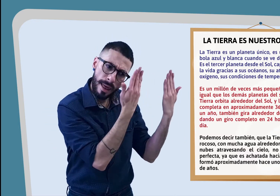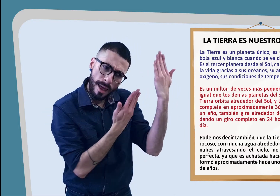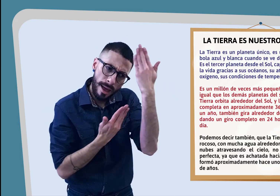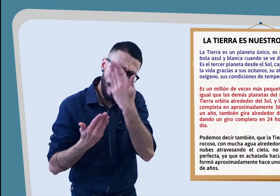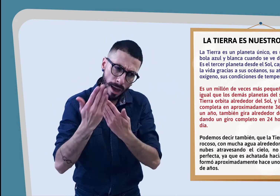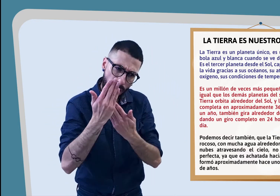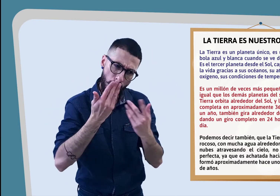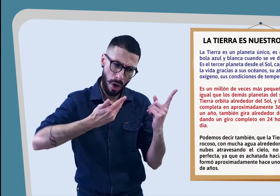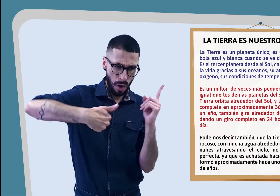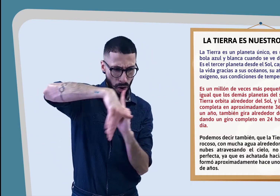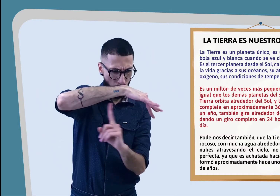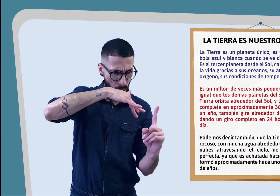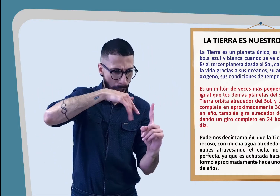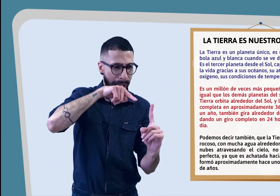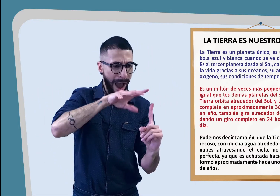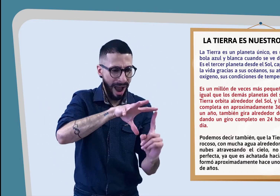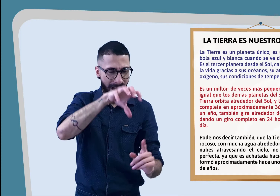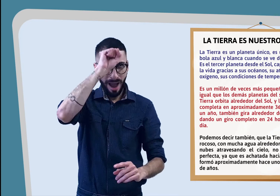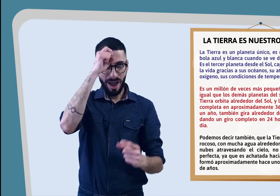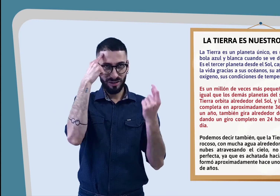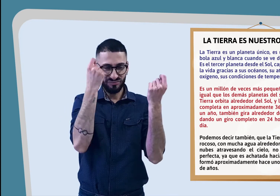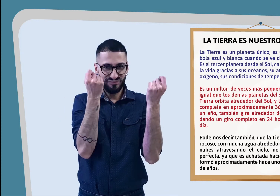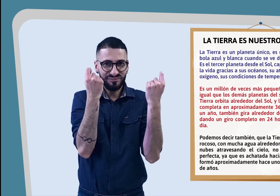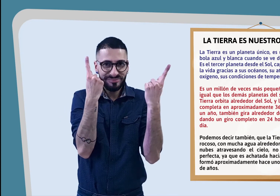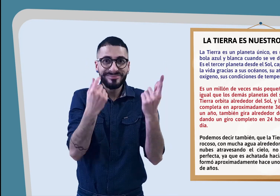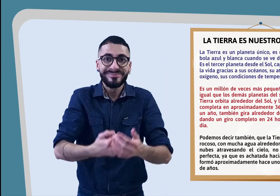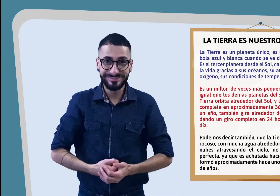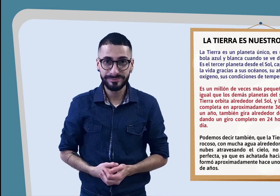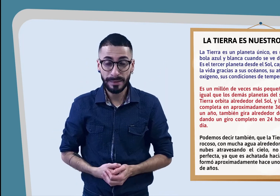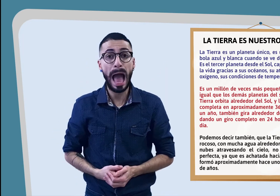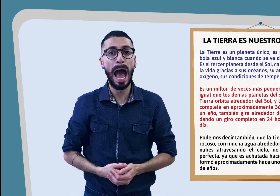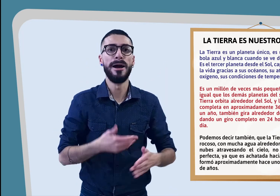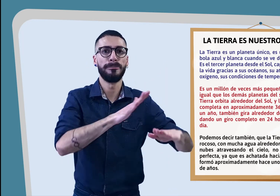y que analicen cómo se relacionan con el contexto para comprender bien.